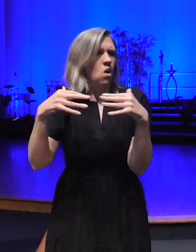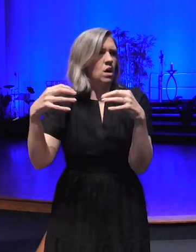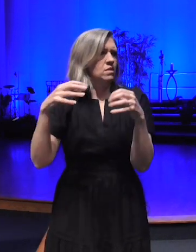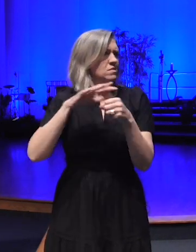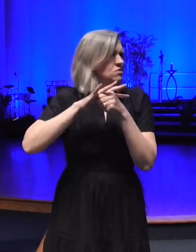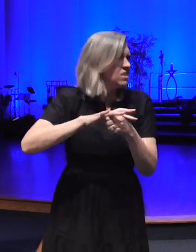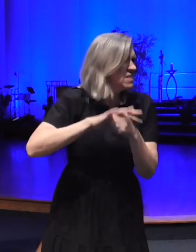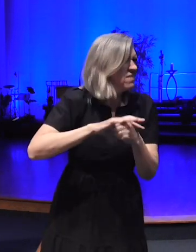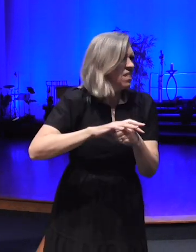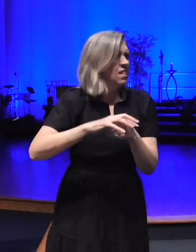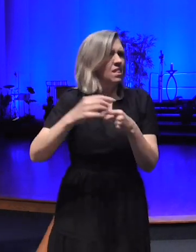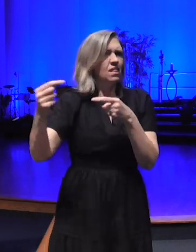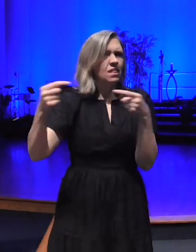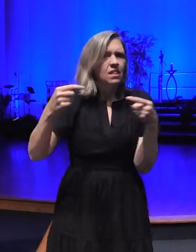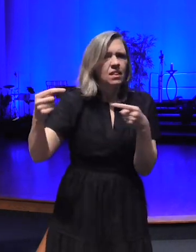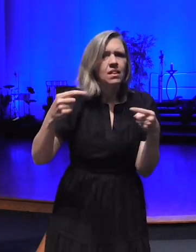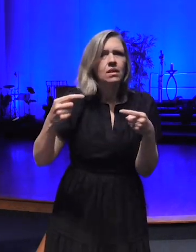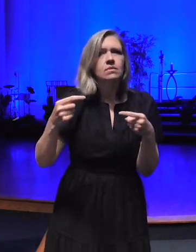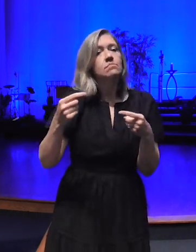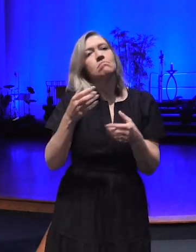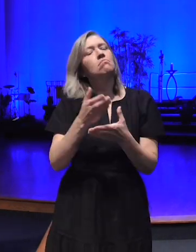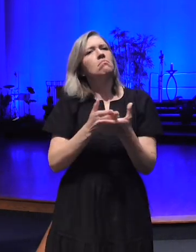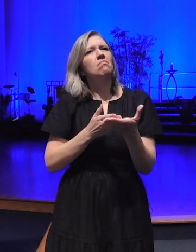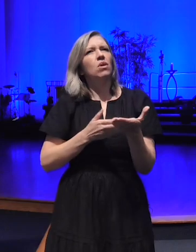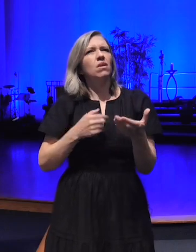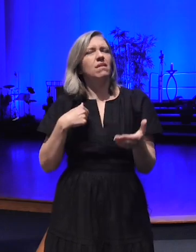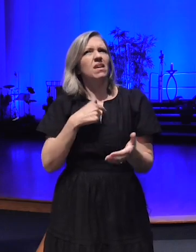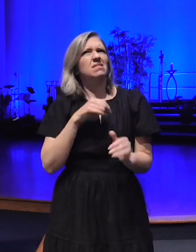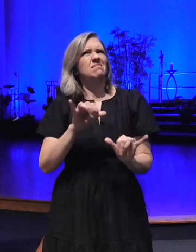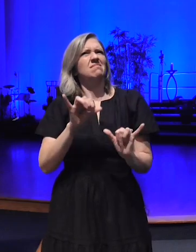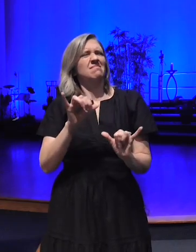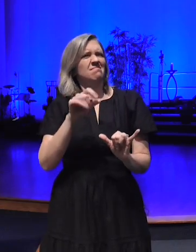y parte de esto dice bueno, eso no tiene sentido aquí están todas las razones por las que no voy a hacer